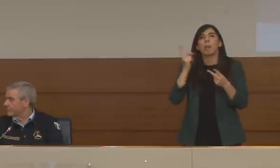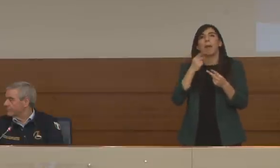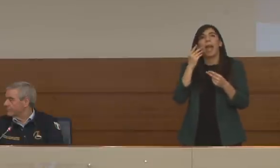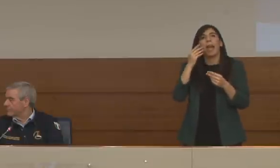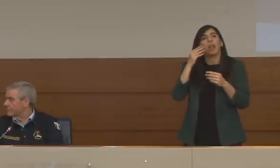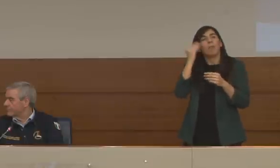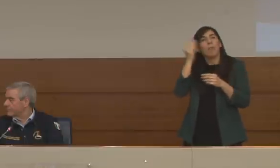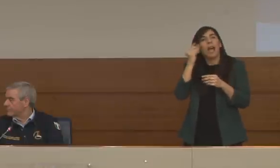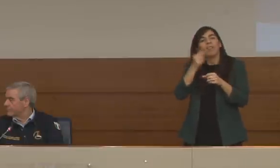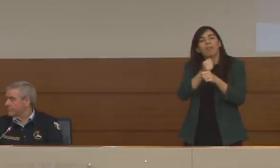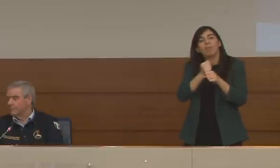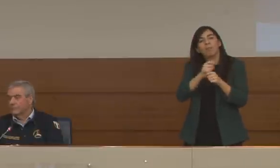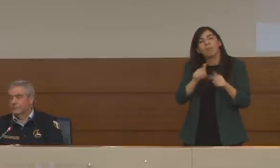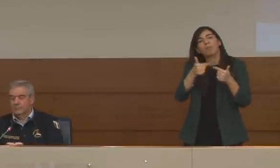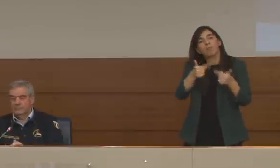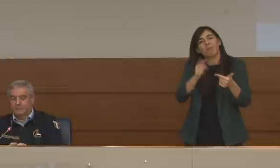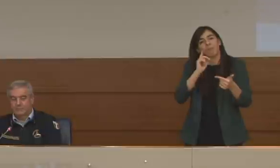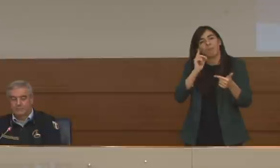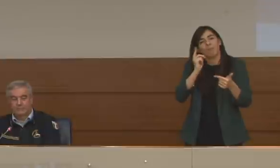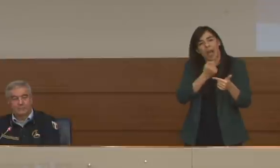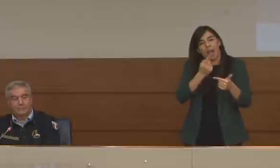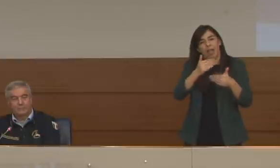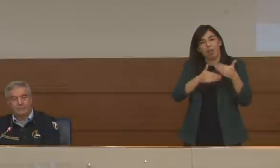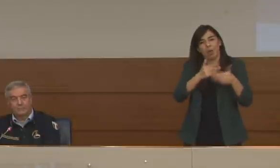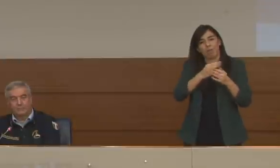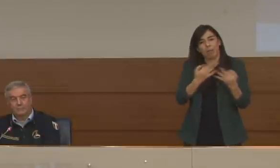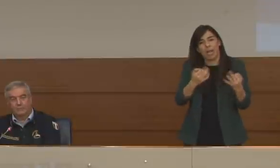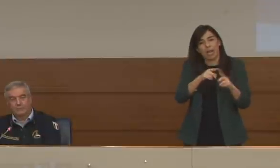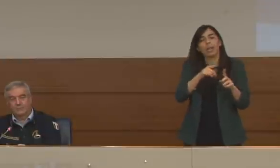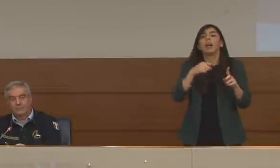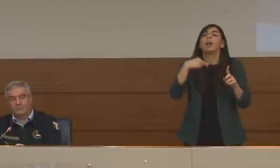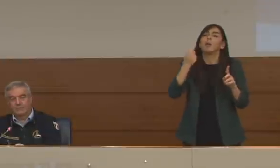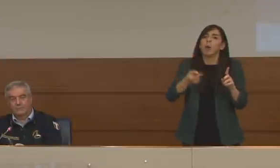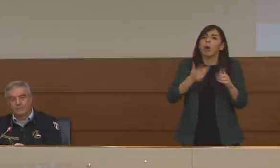Verranno resi pubblici anche risultati che eventualmente possano mettere in